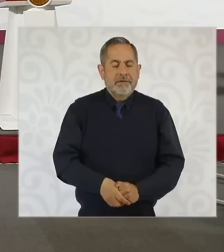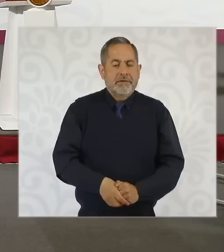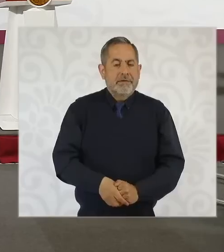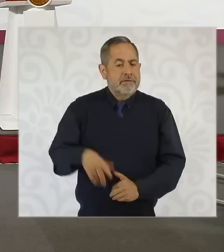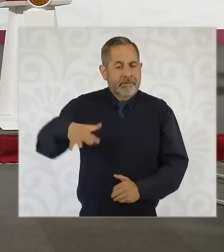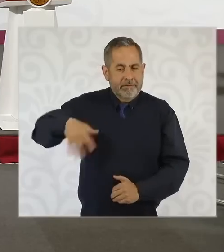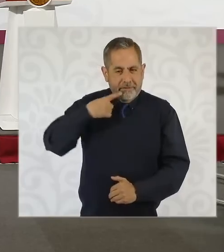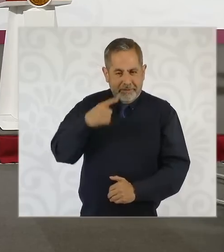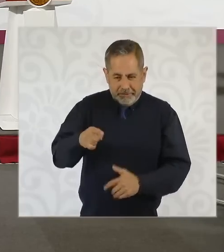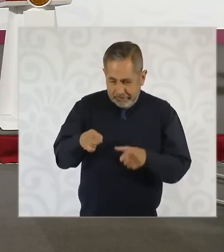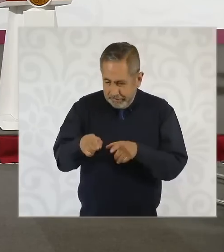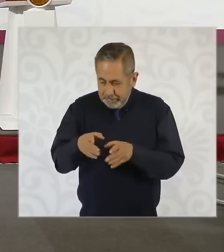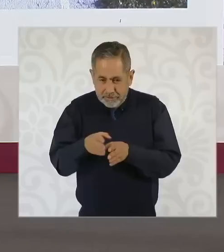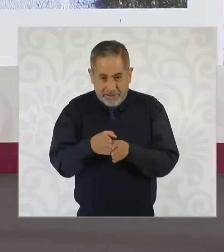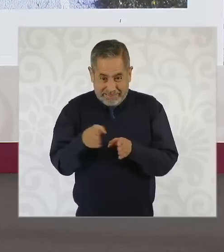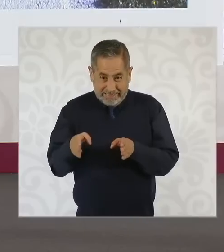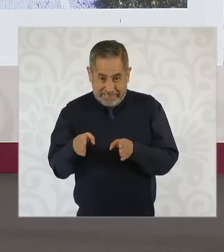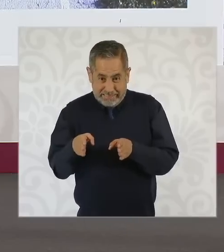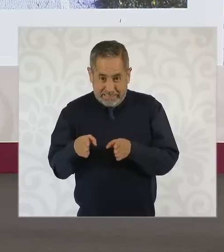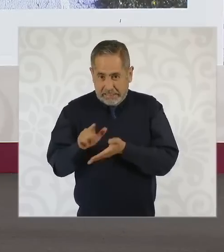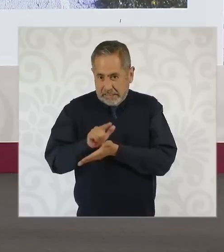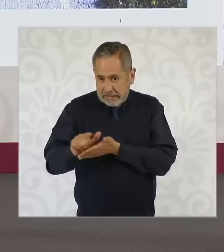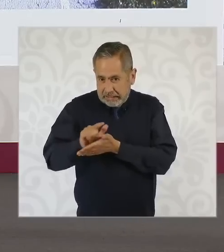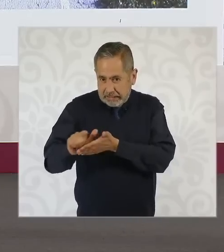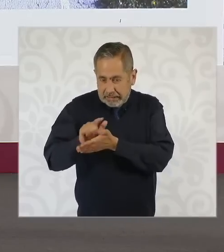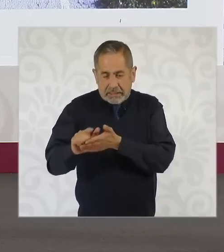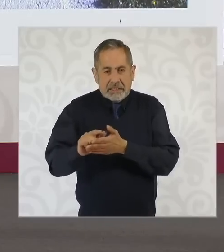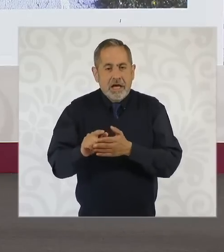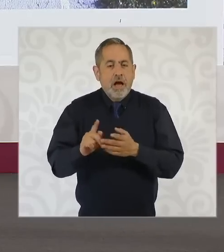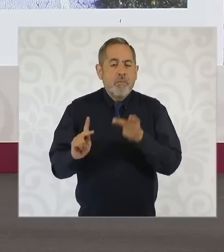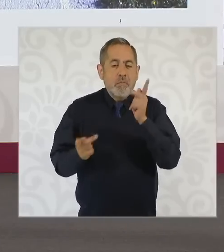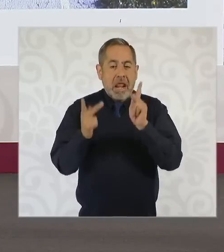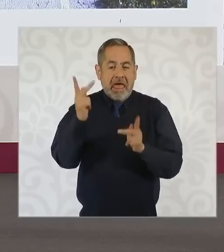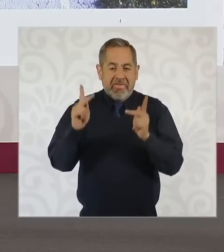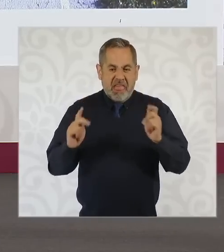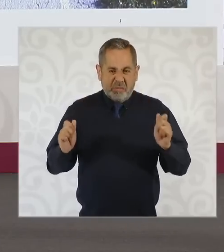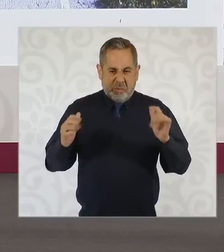que son labores muy importantes en cuanto a conservación eh Y que